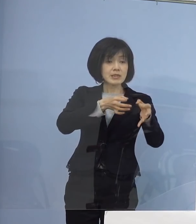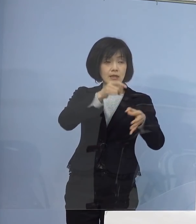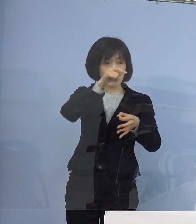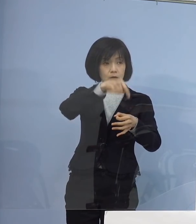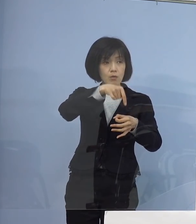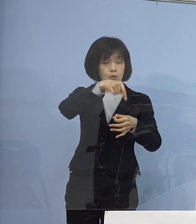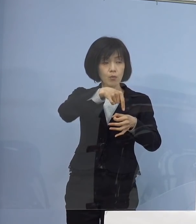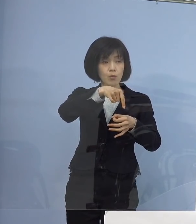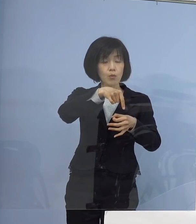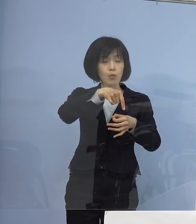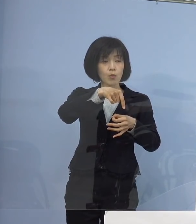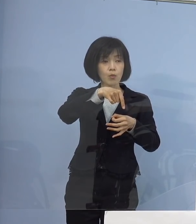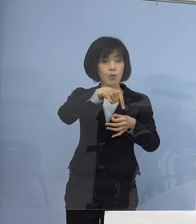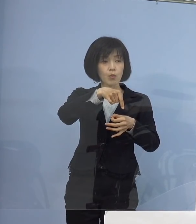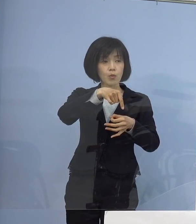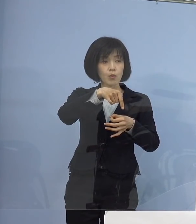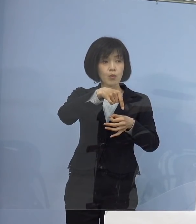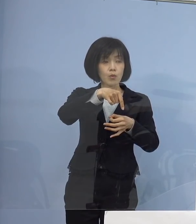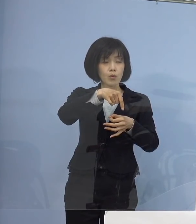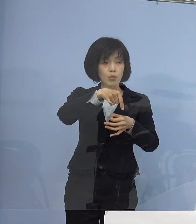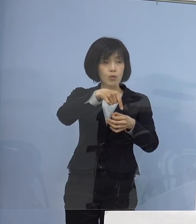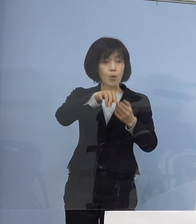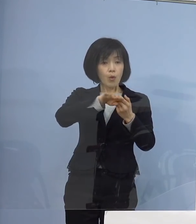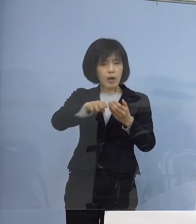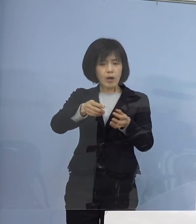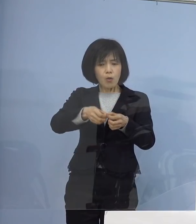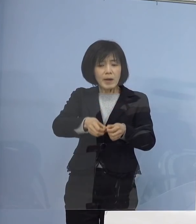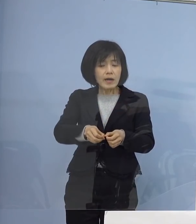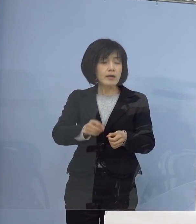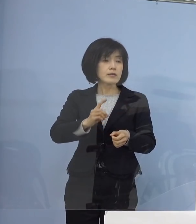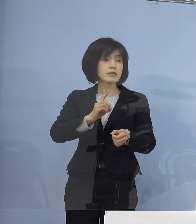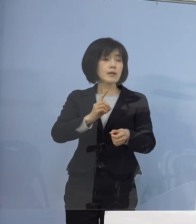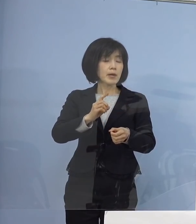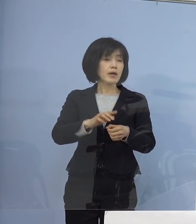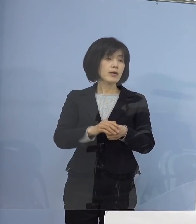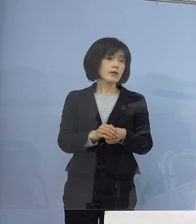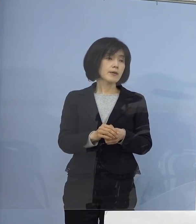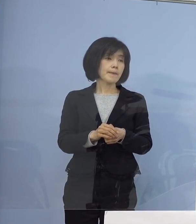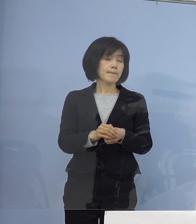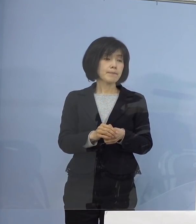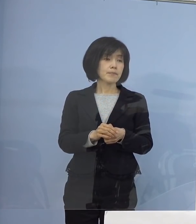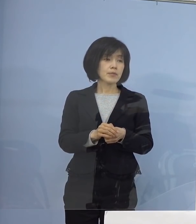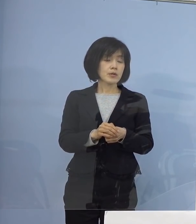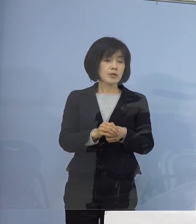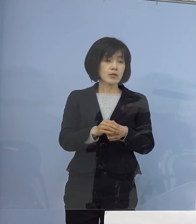もちろんこの中の細かいところにいくと いやこれはもうイートインは別ですよとかね